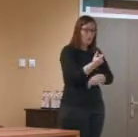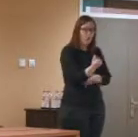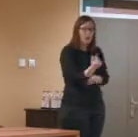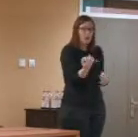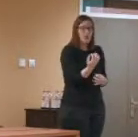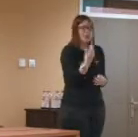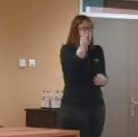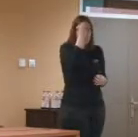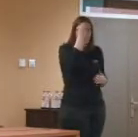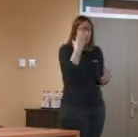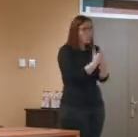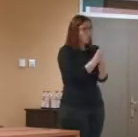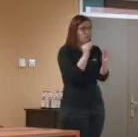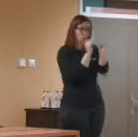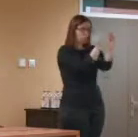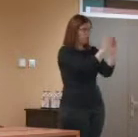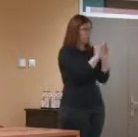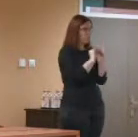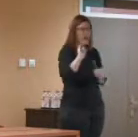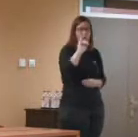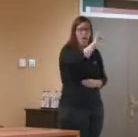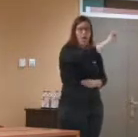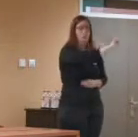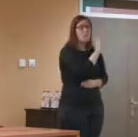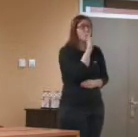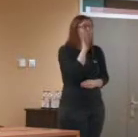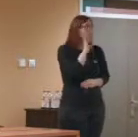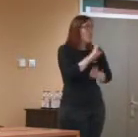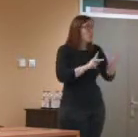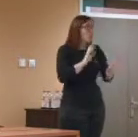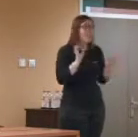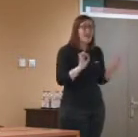no hay más misterio, la corrupción siempre es igual, se intenta impedir que se vea